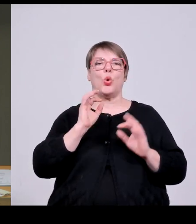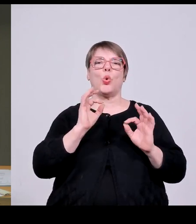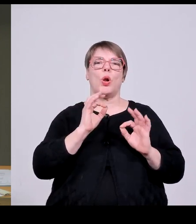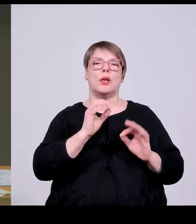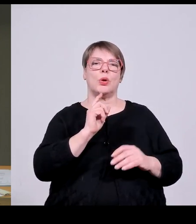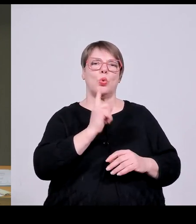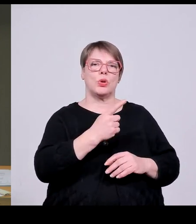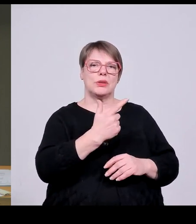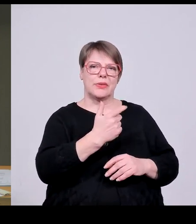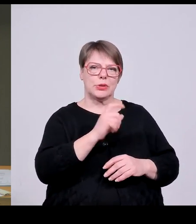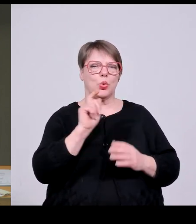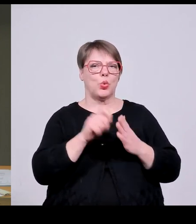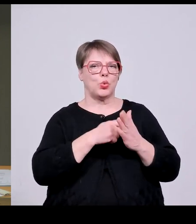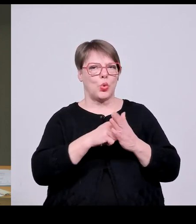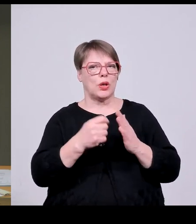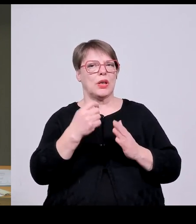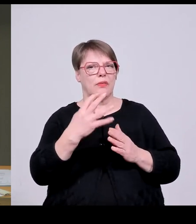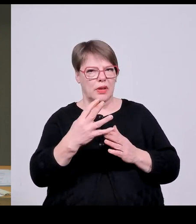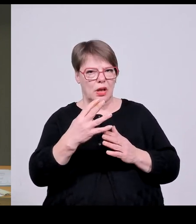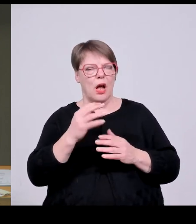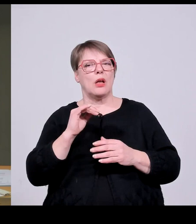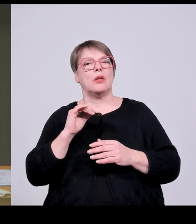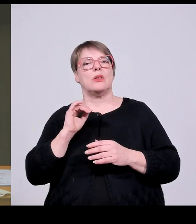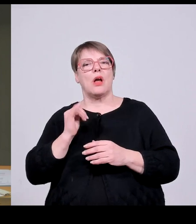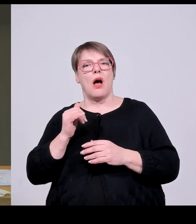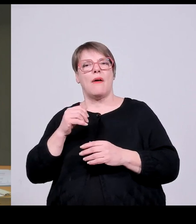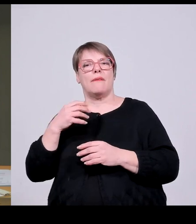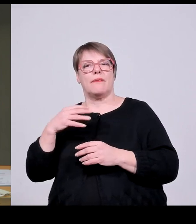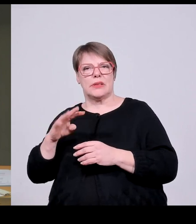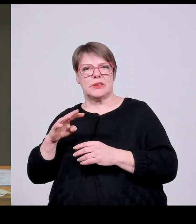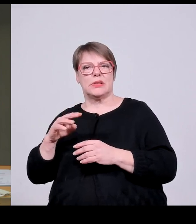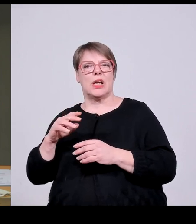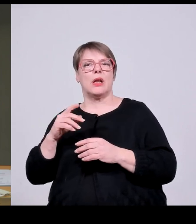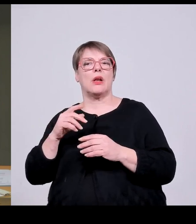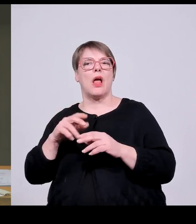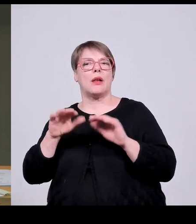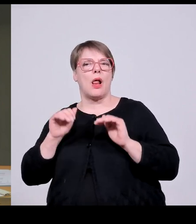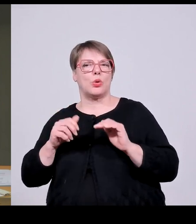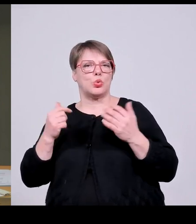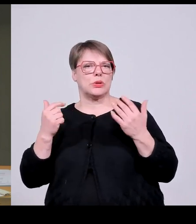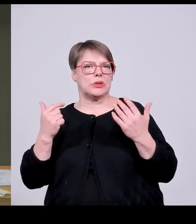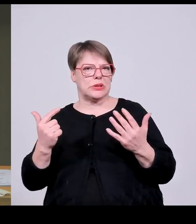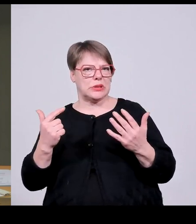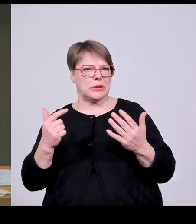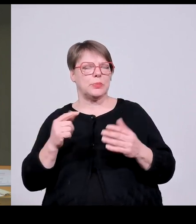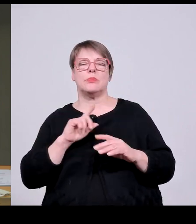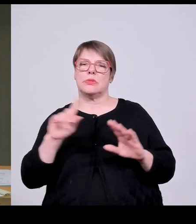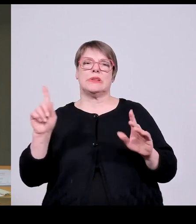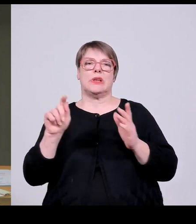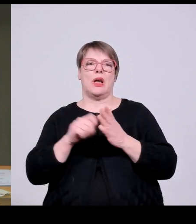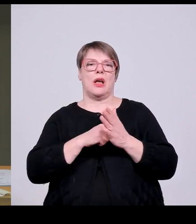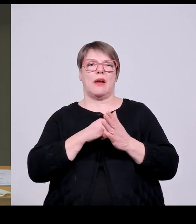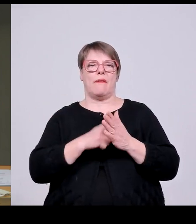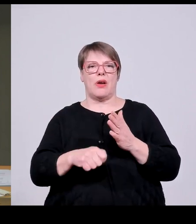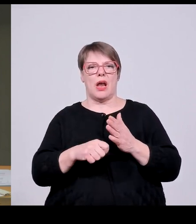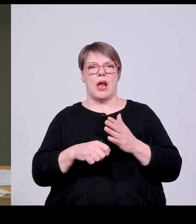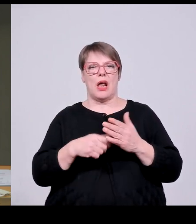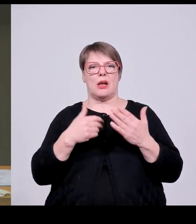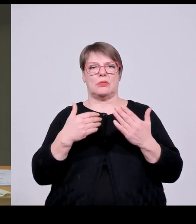ungültig zwei Jahr 15 Nein 99, Enthaltung acht. Damit nicht gewählt. Wahl einer Person zum Mitglied und eine